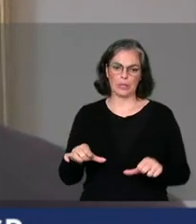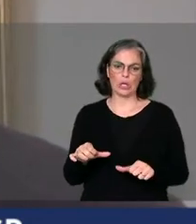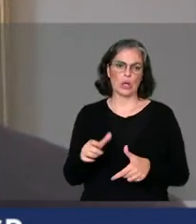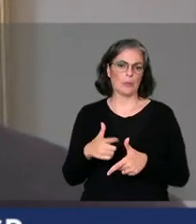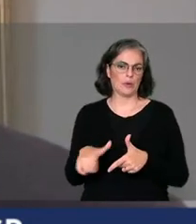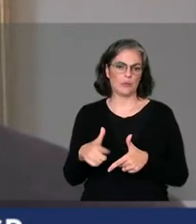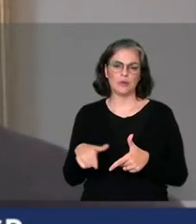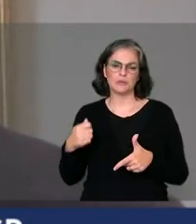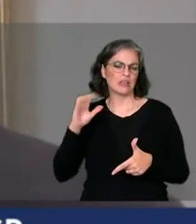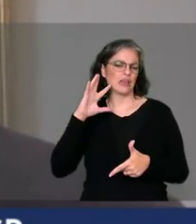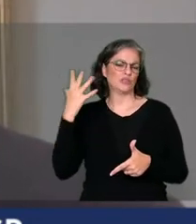FOMENTANDO AINDA MAIS OS PROBLEMAS. E QUE RESOLVER OS